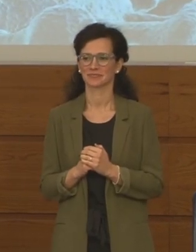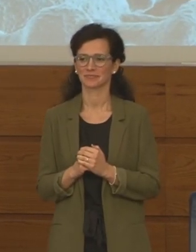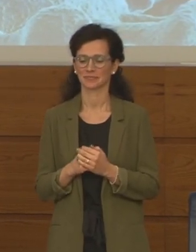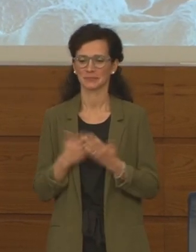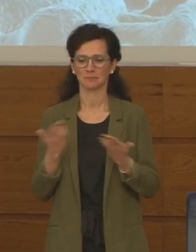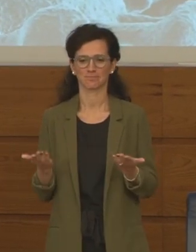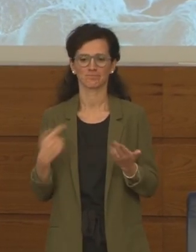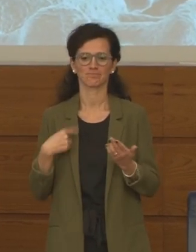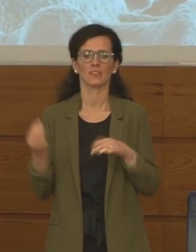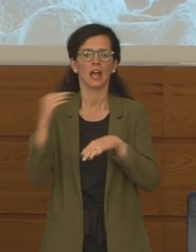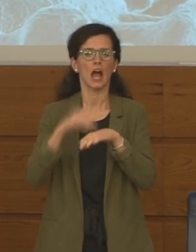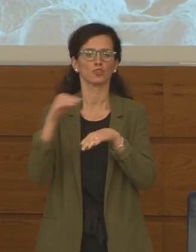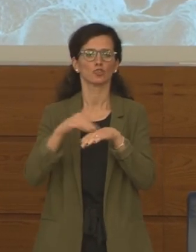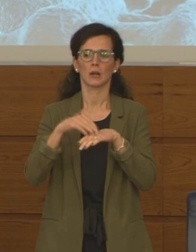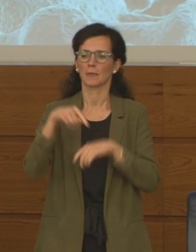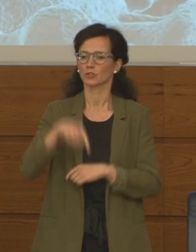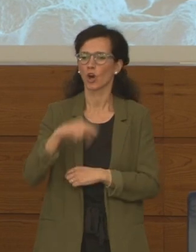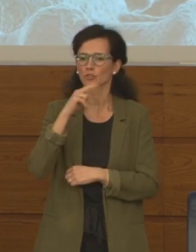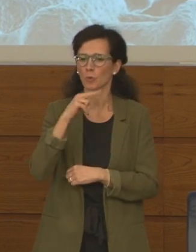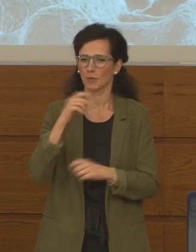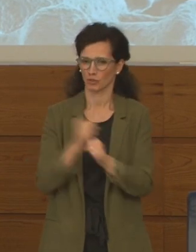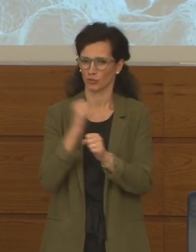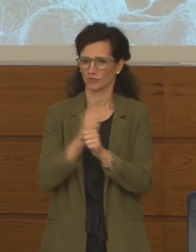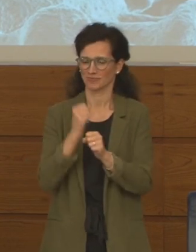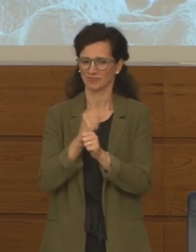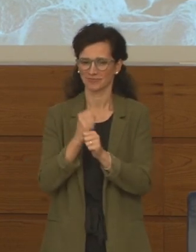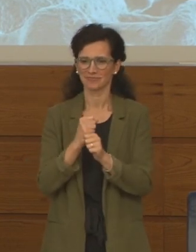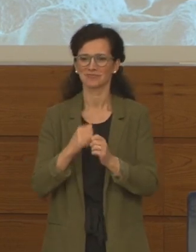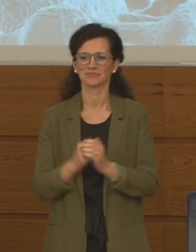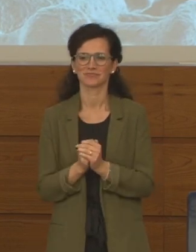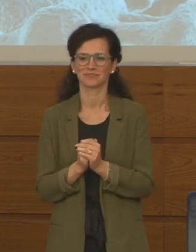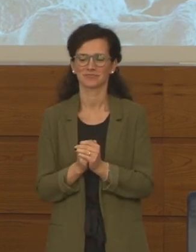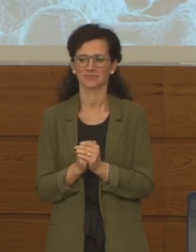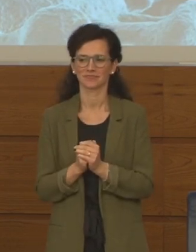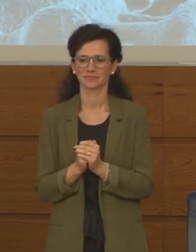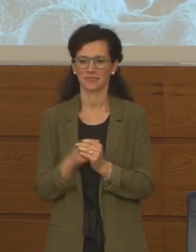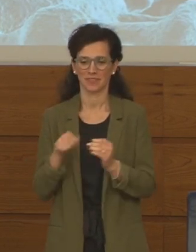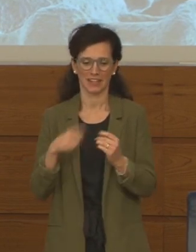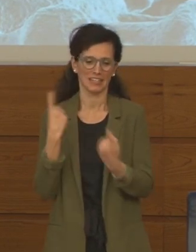diamo corso all'aggiornamento di oggi pomeriggio relativamente alla situazione dei